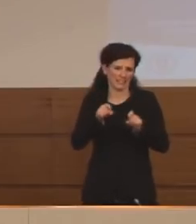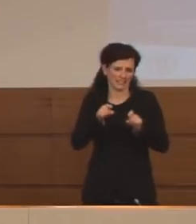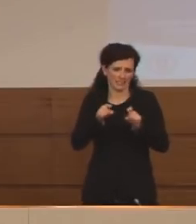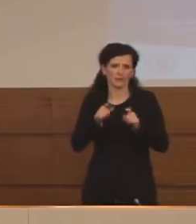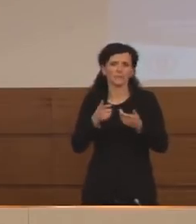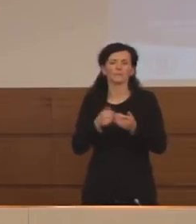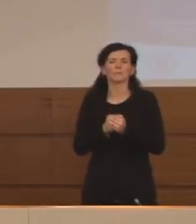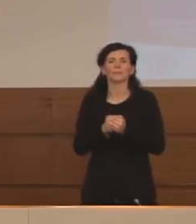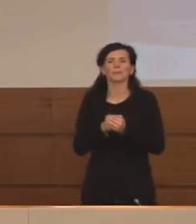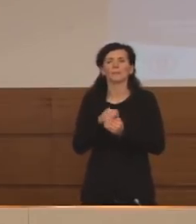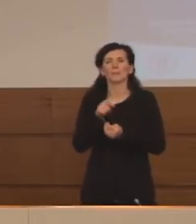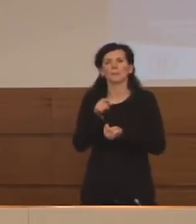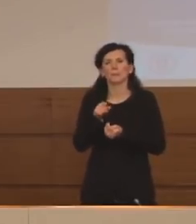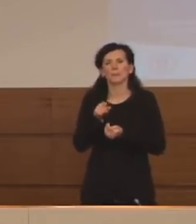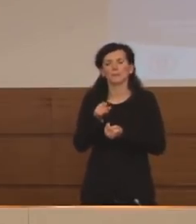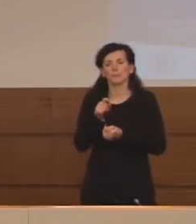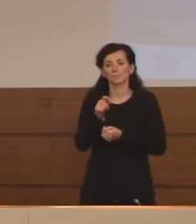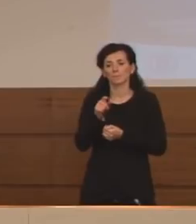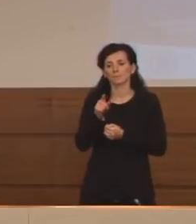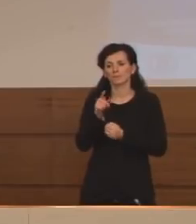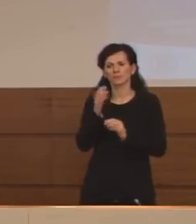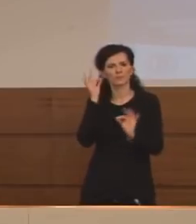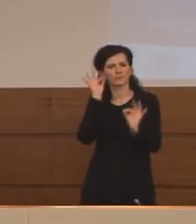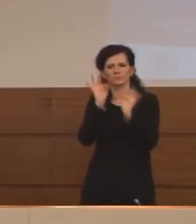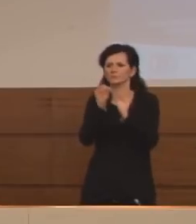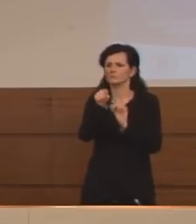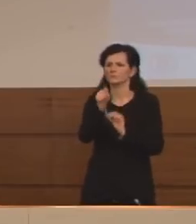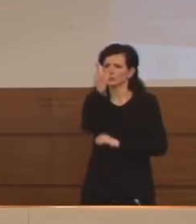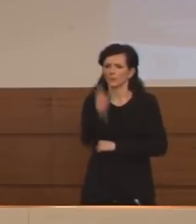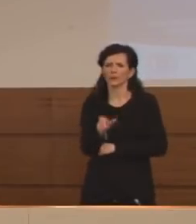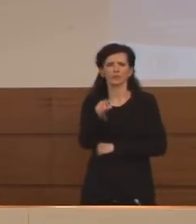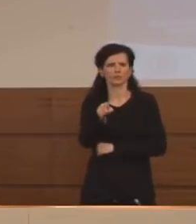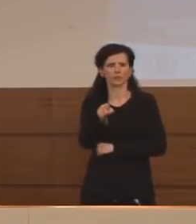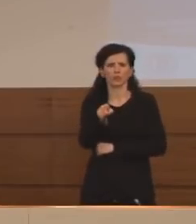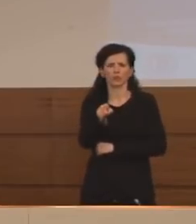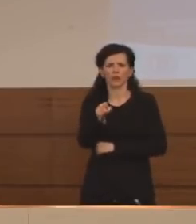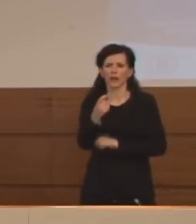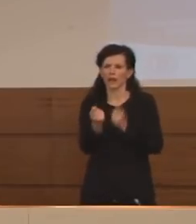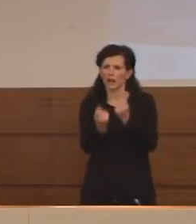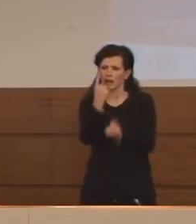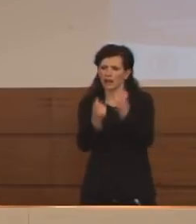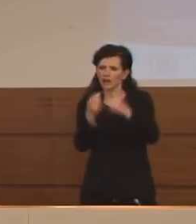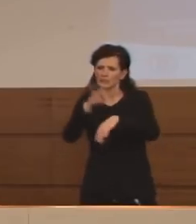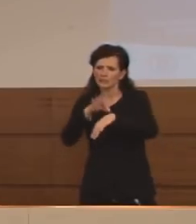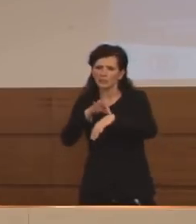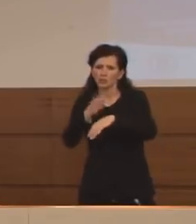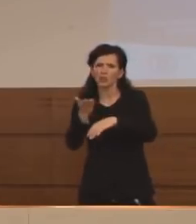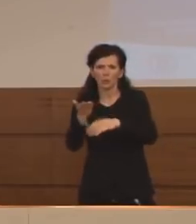MIrati a persone che abbiano sintomi naturalmente è importante